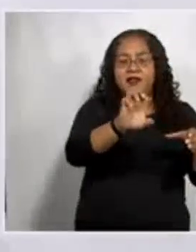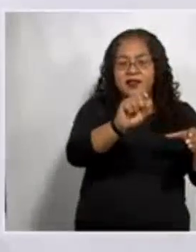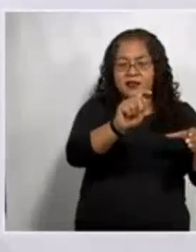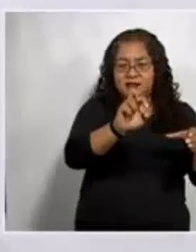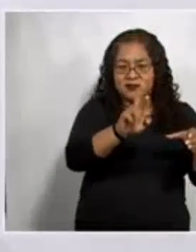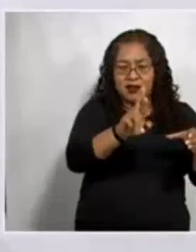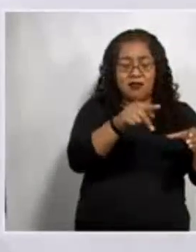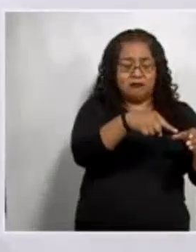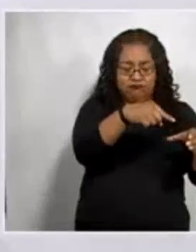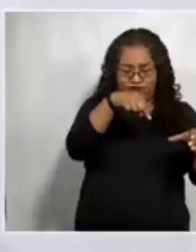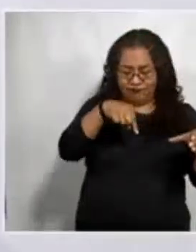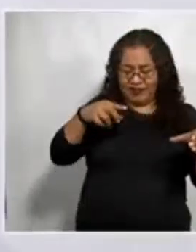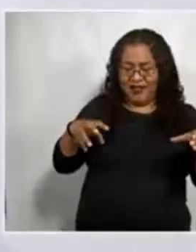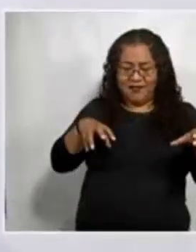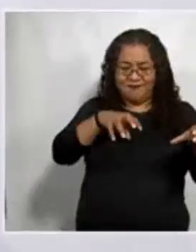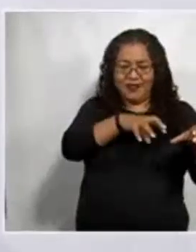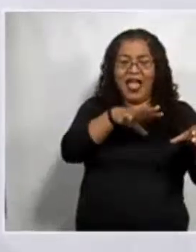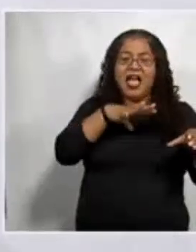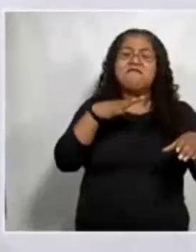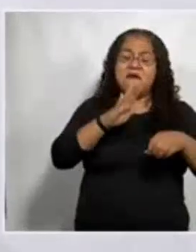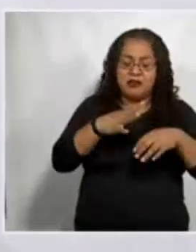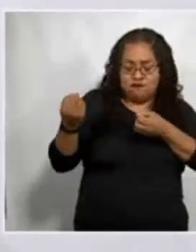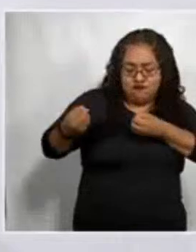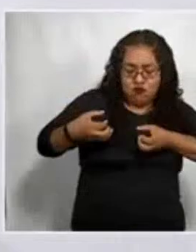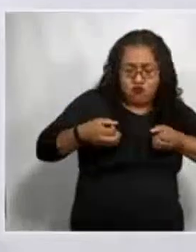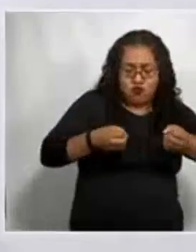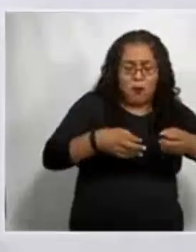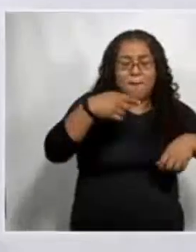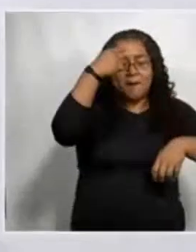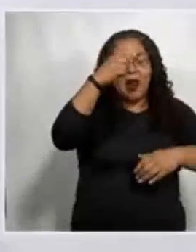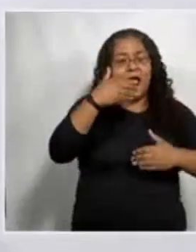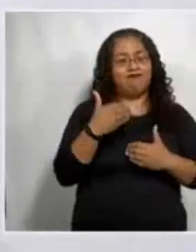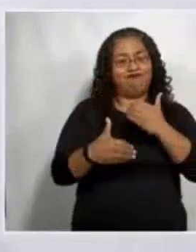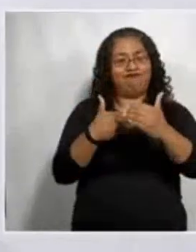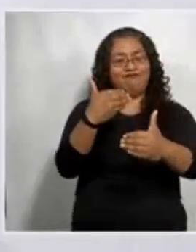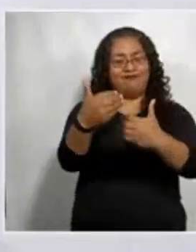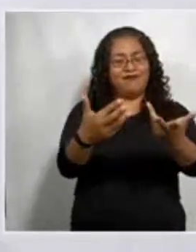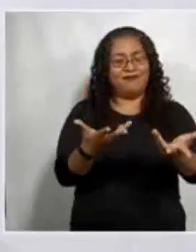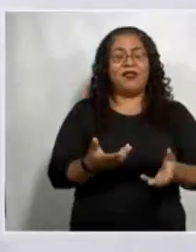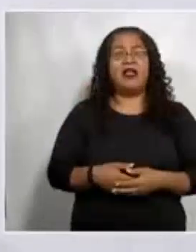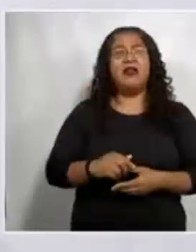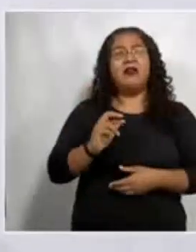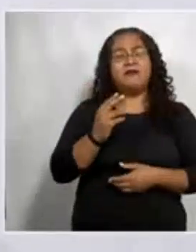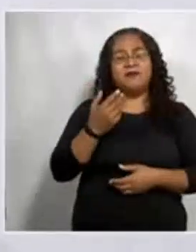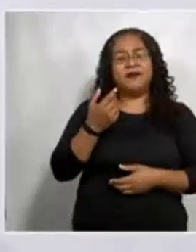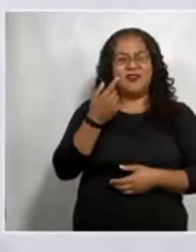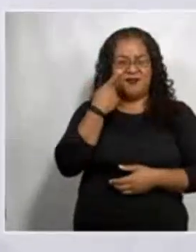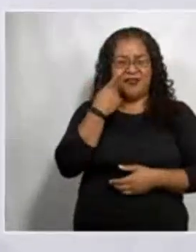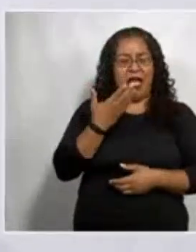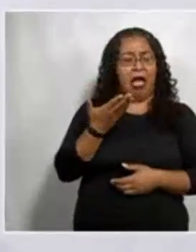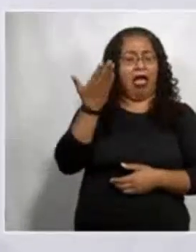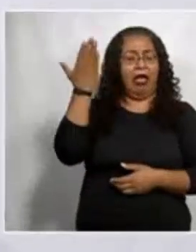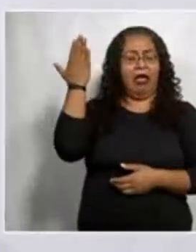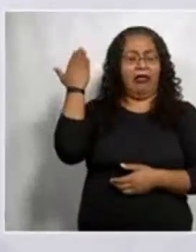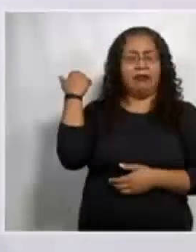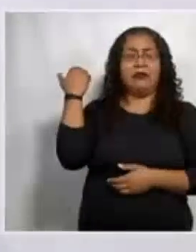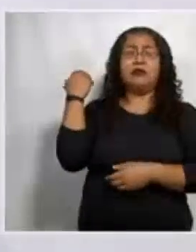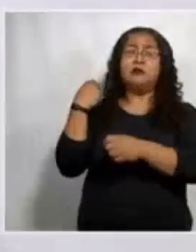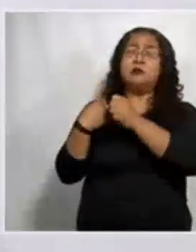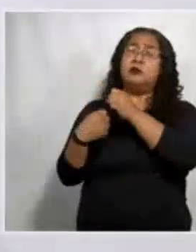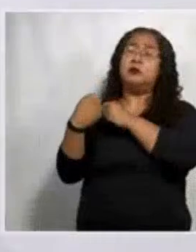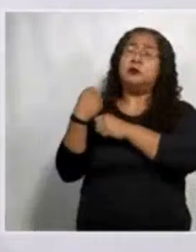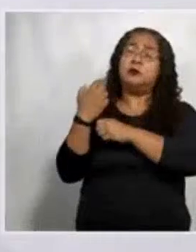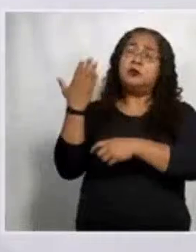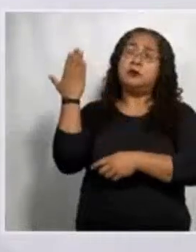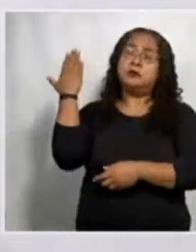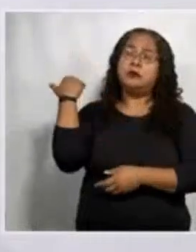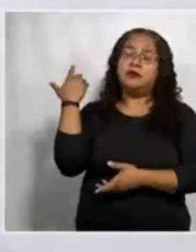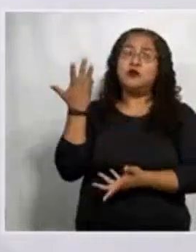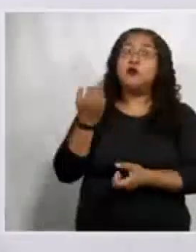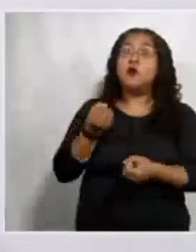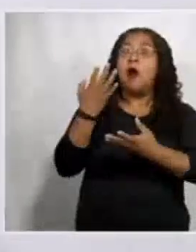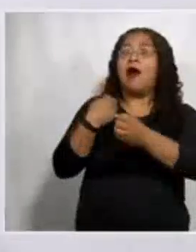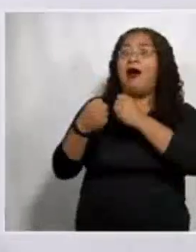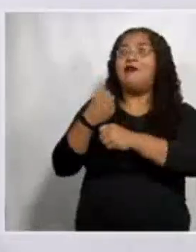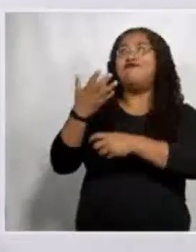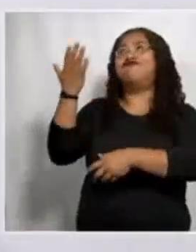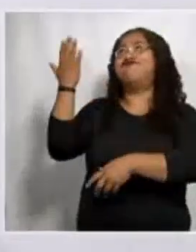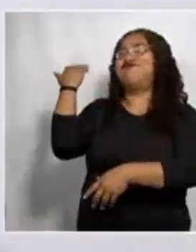seguir avanzando porque fíjense, yo conocí a Martí hace ya muchos años, no les voy a decir cuántos,